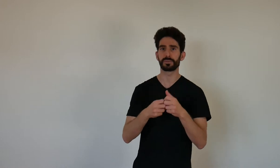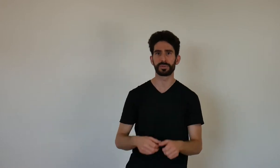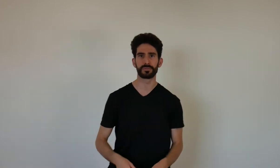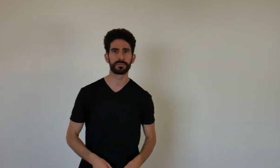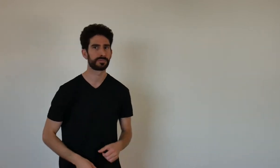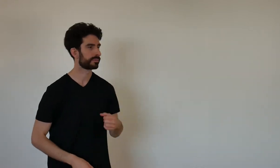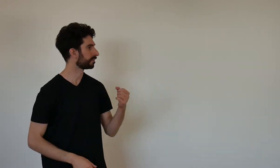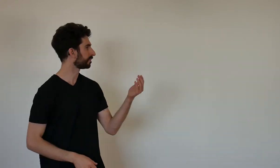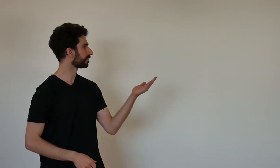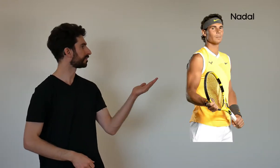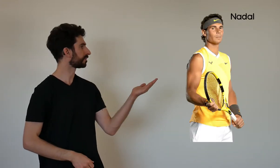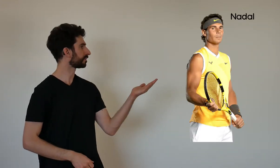Par exemple, Nadal.